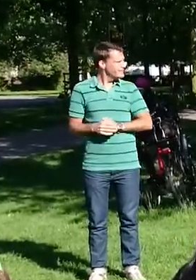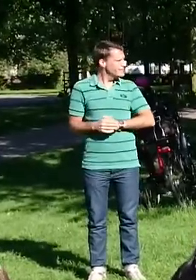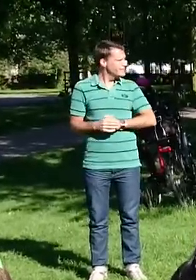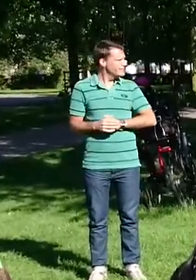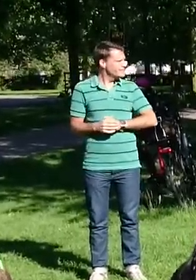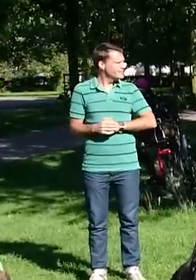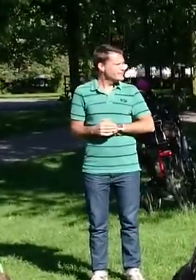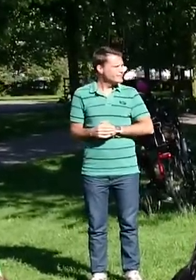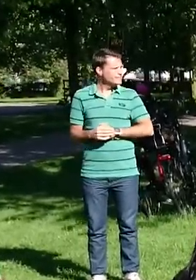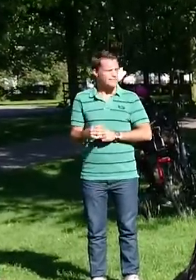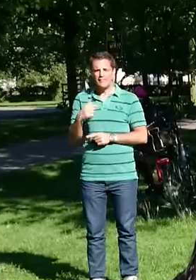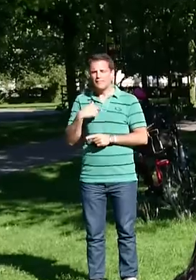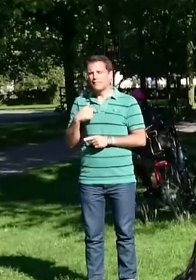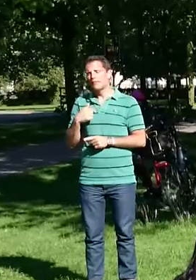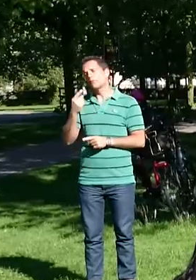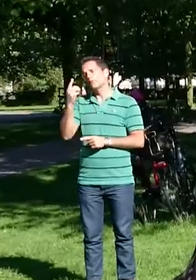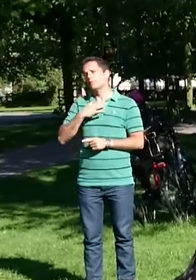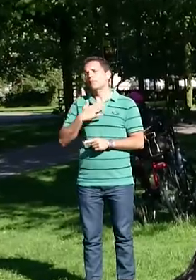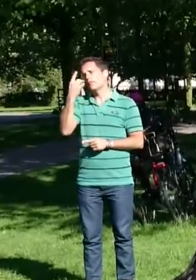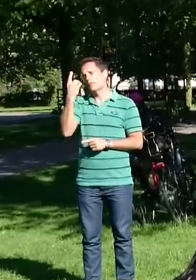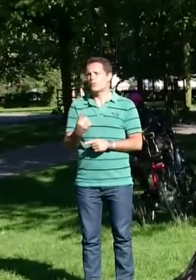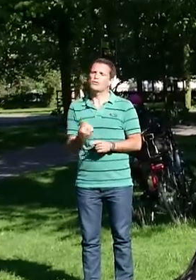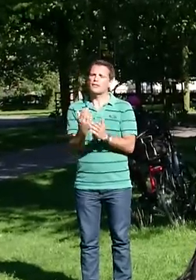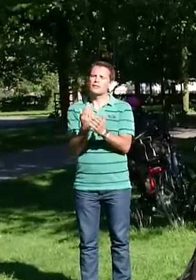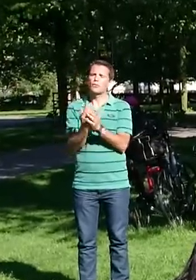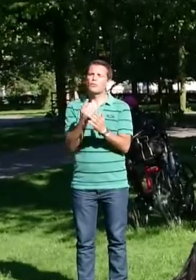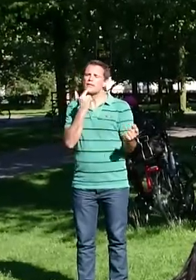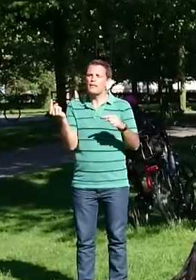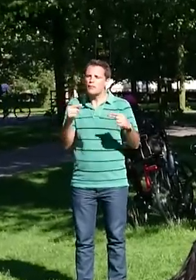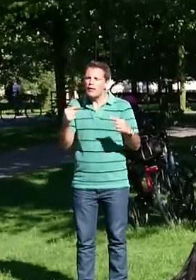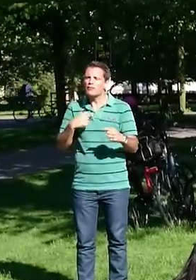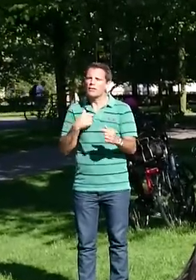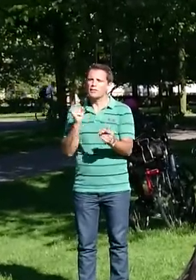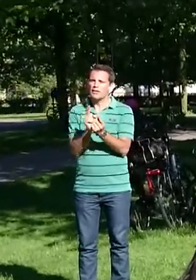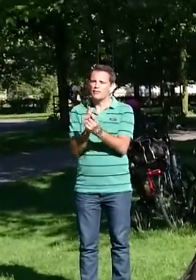När jag var ute på min första skoldebatt och träffade elevrådsrepresentanter på gymnasieskolan,